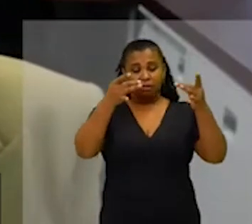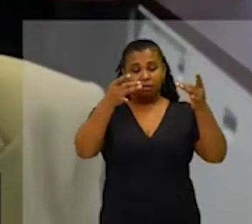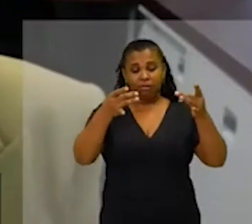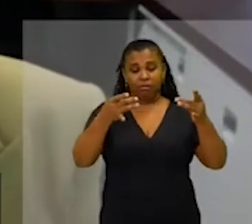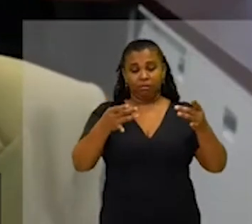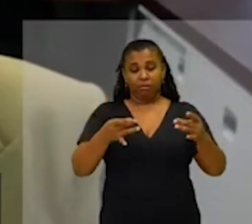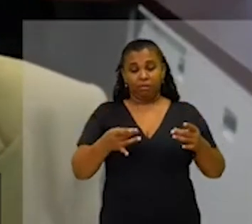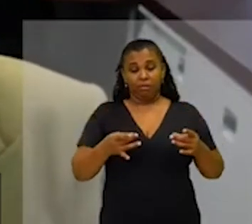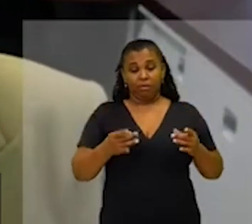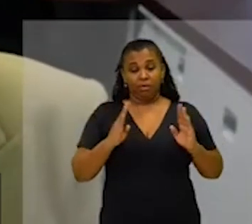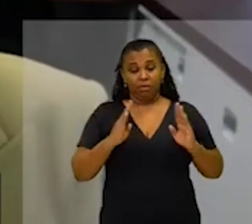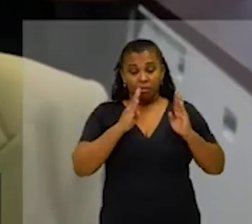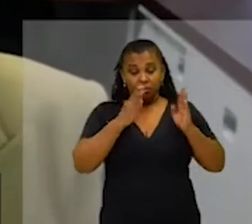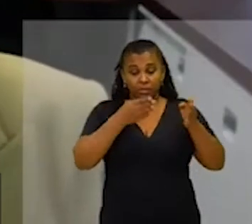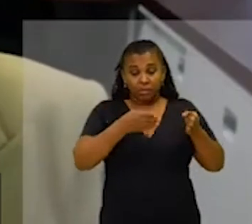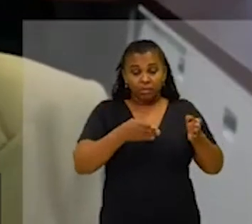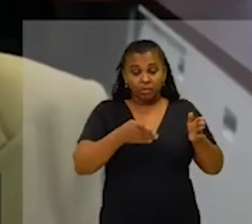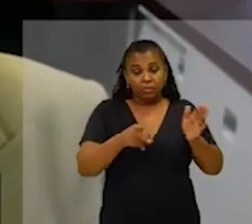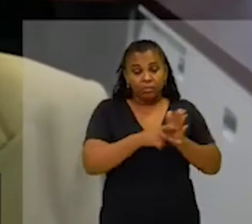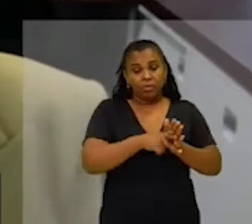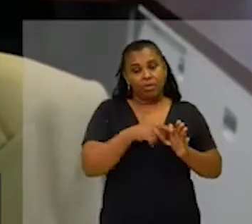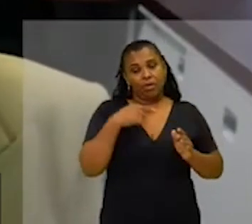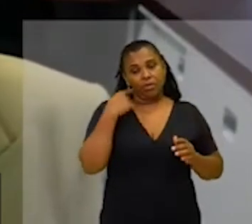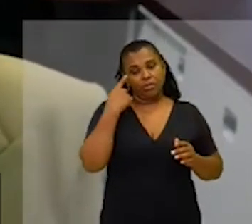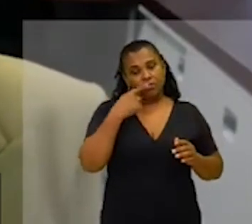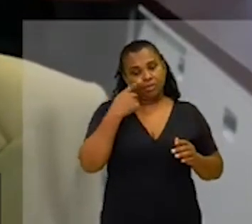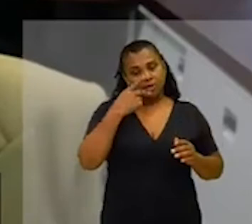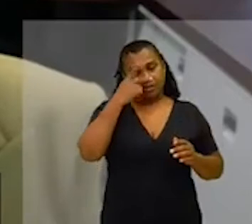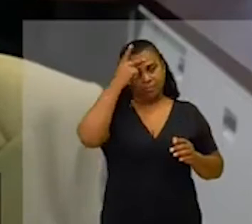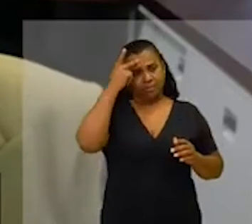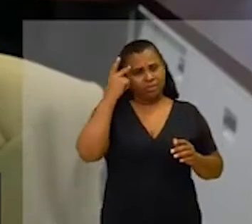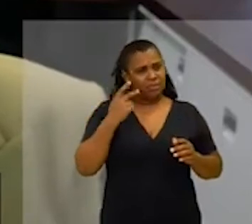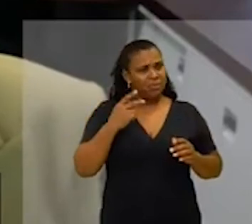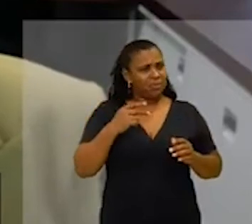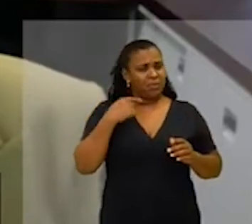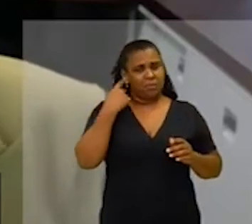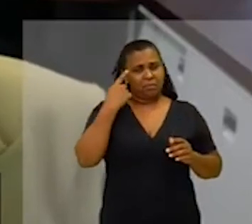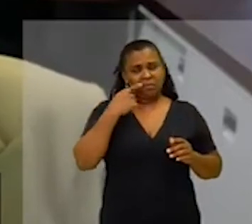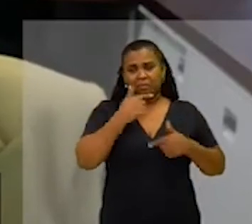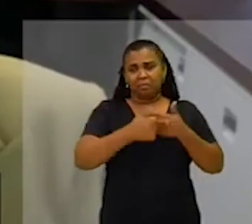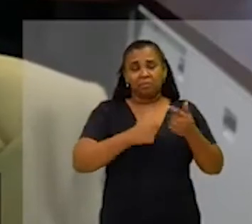direcionada para o advogado o público lei foi tem renome dificuldade de identificar os termos que